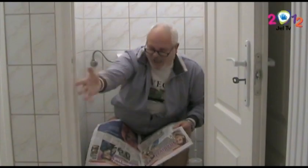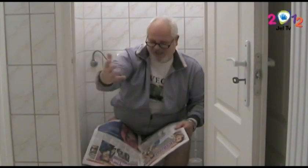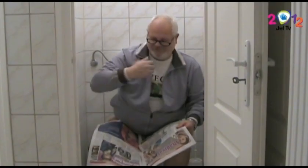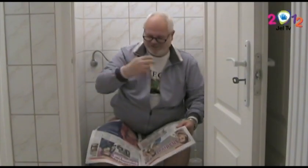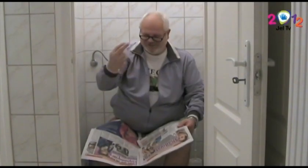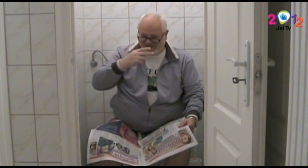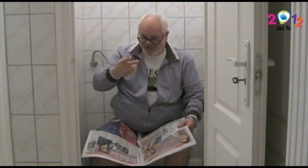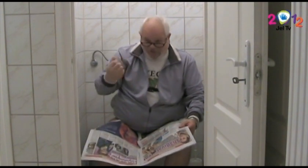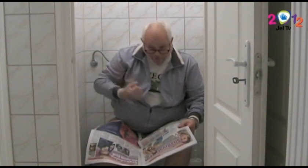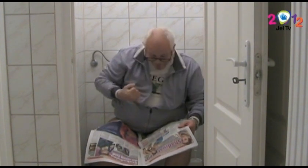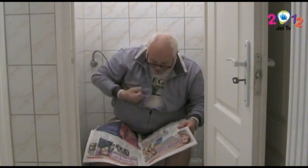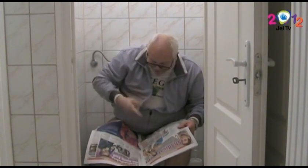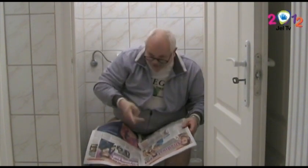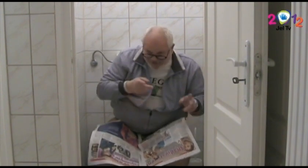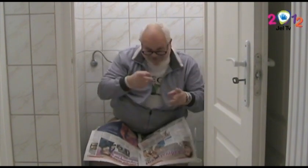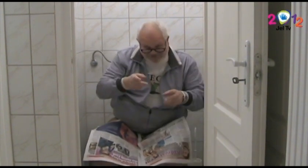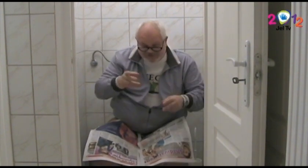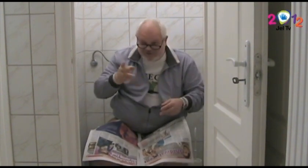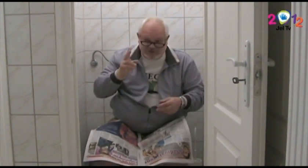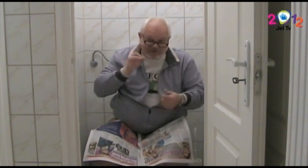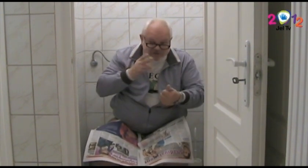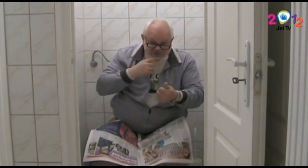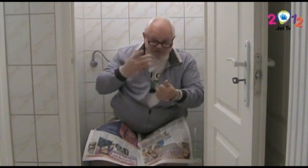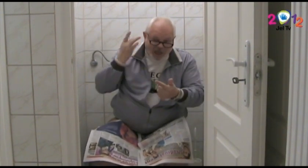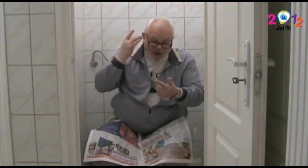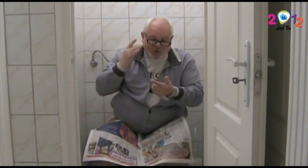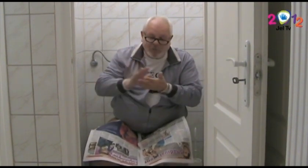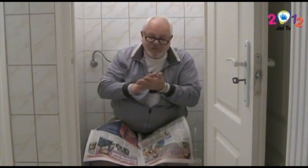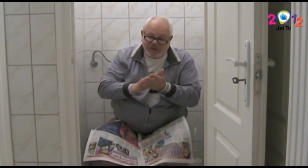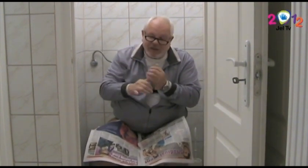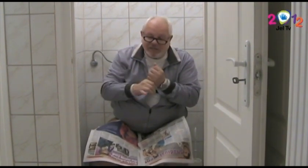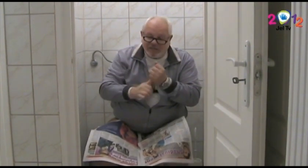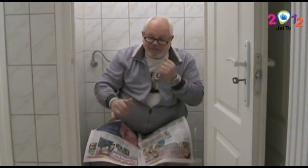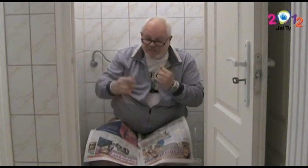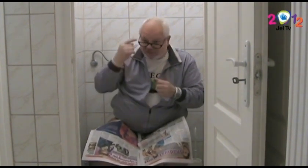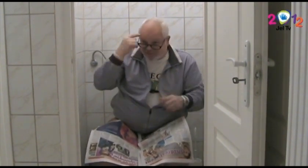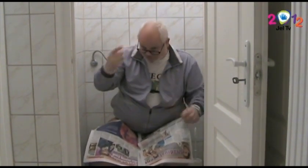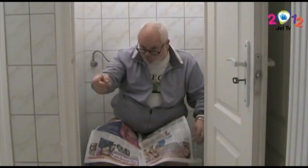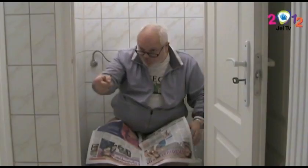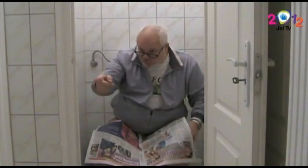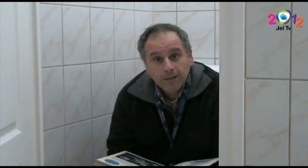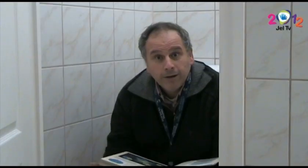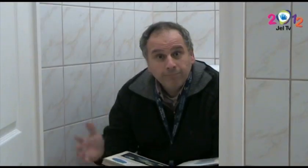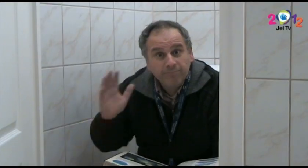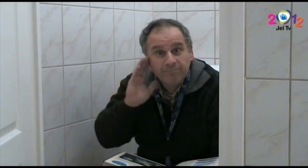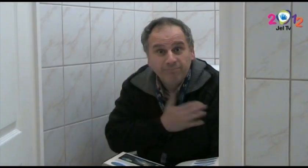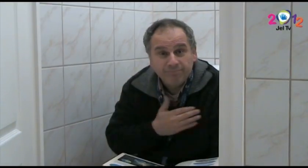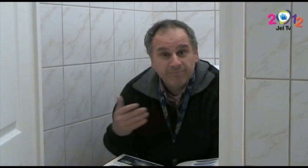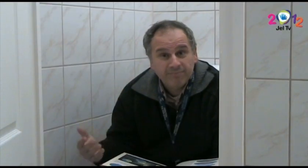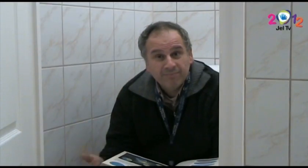Végre figyelsz! Nevetséges, amit olvasok. Siket és halló kakija milyen, tudod? Nem tudom.